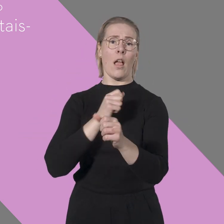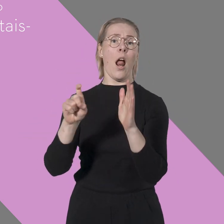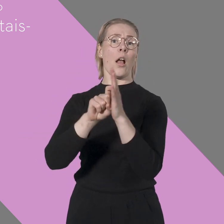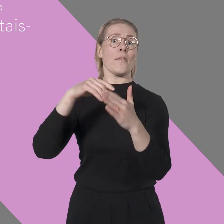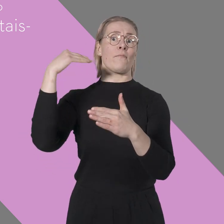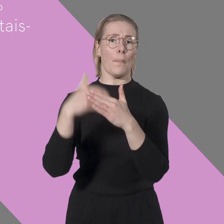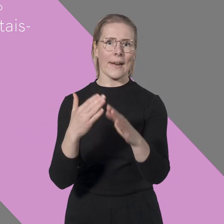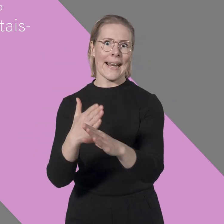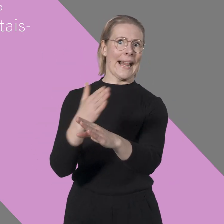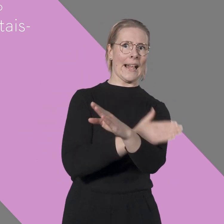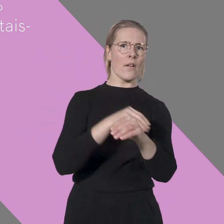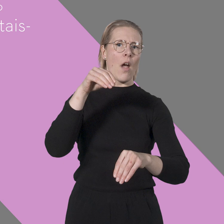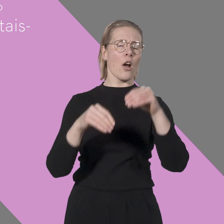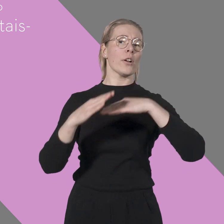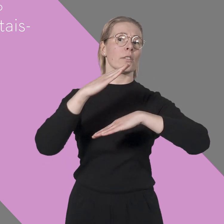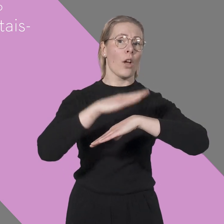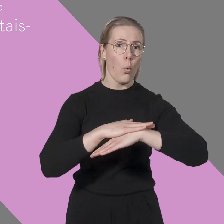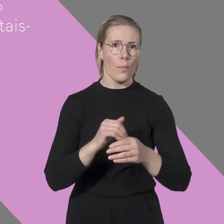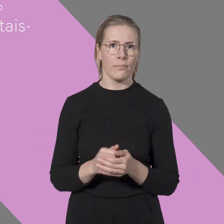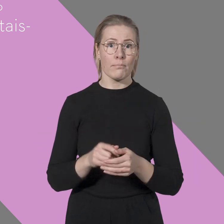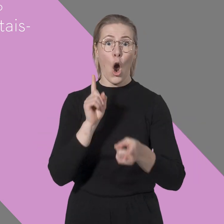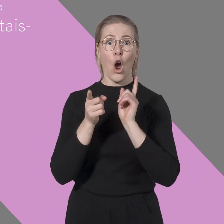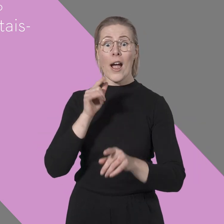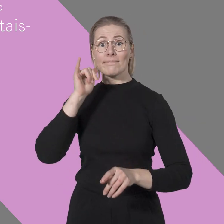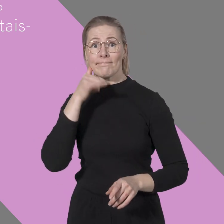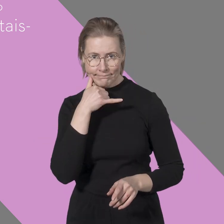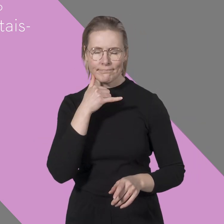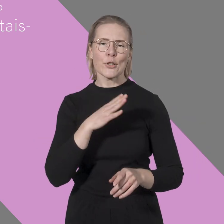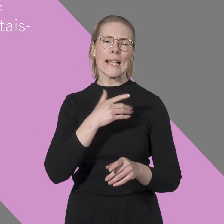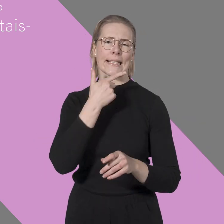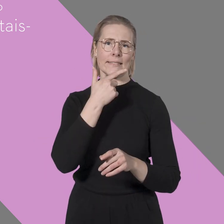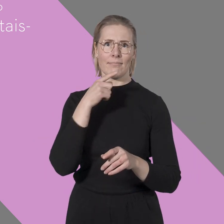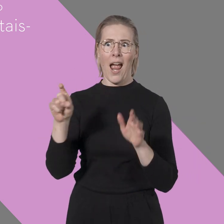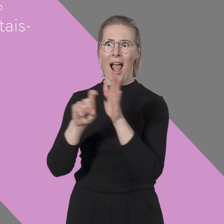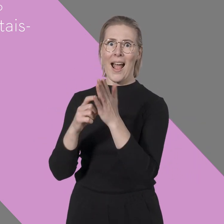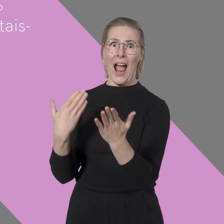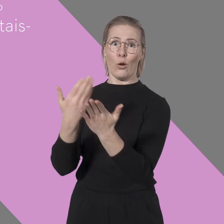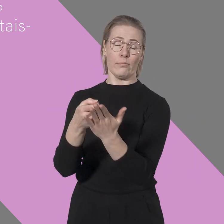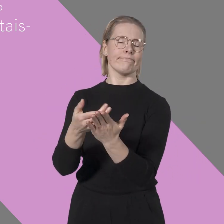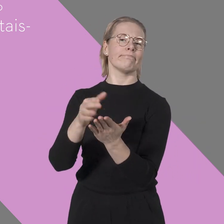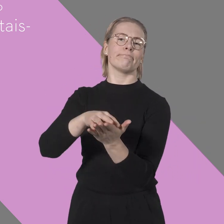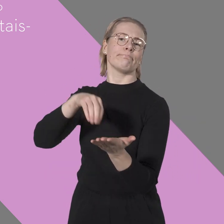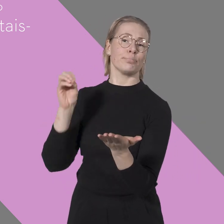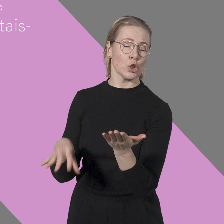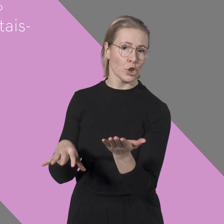että laki saataisiin maaliin ennen vaalitaukoa. Mikäli näin ei kuitenkaan käy, on lakiehdotus vaarassa kaatua.